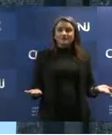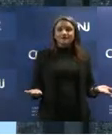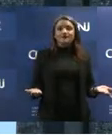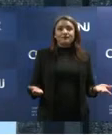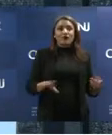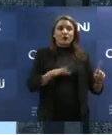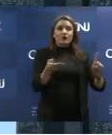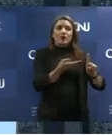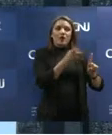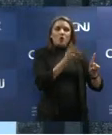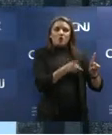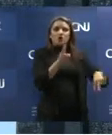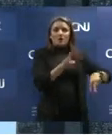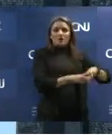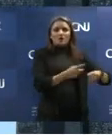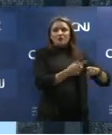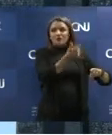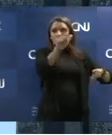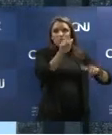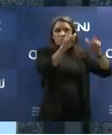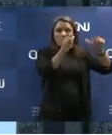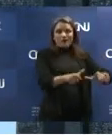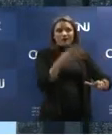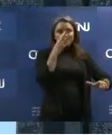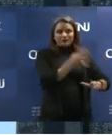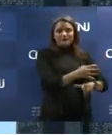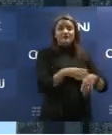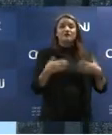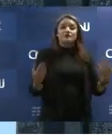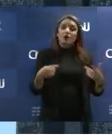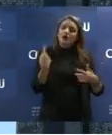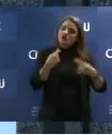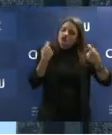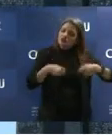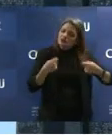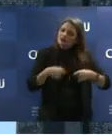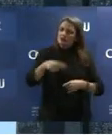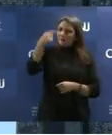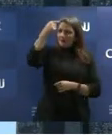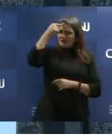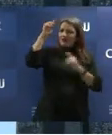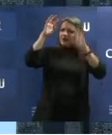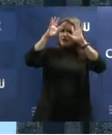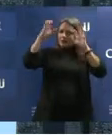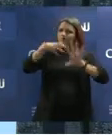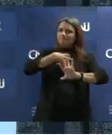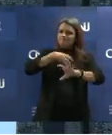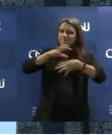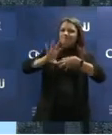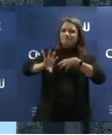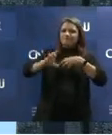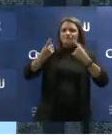de nossos tribunais para depois olhar para os juízes de primeiro grau. Esses fatos exatamente